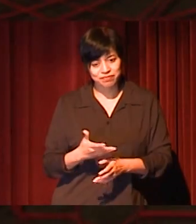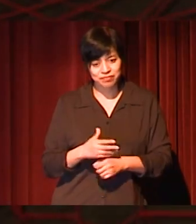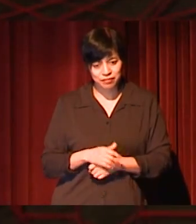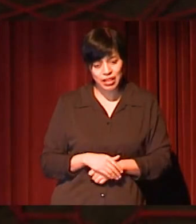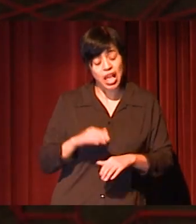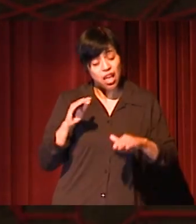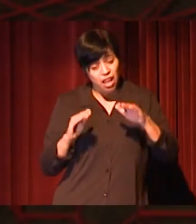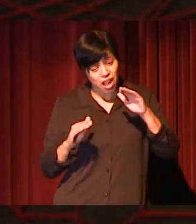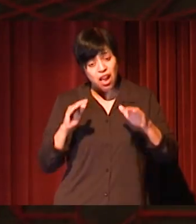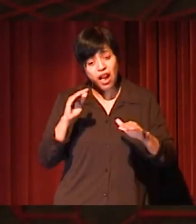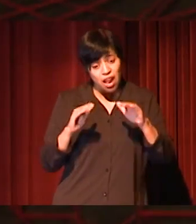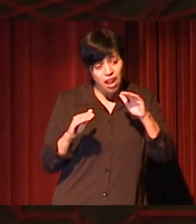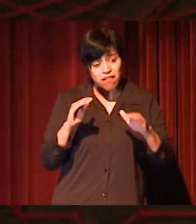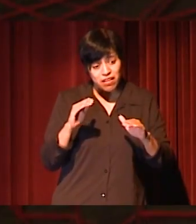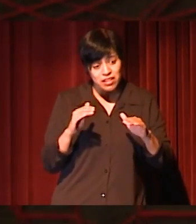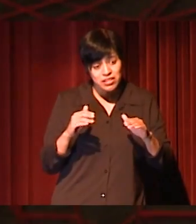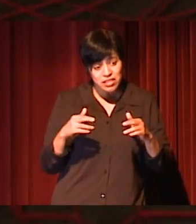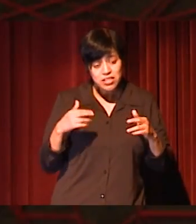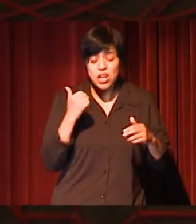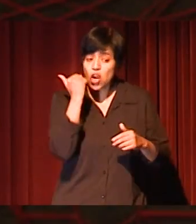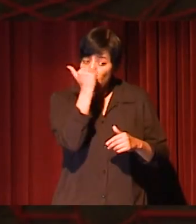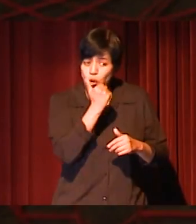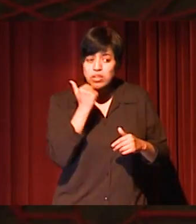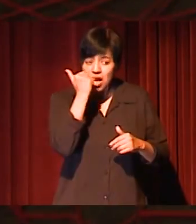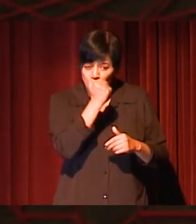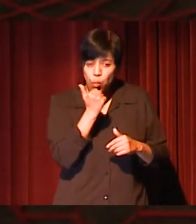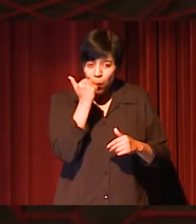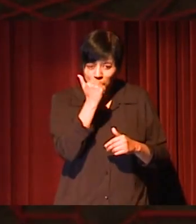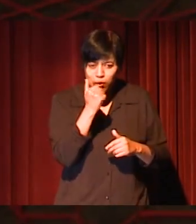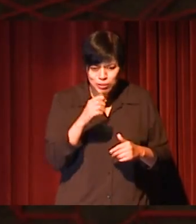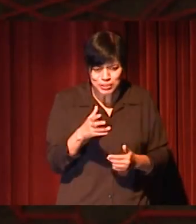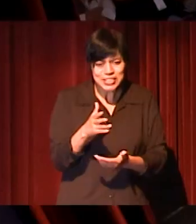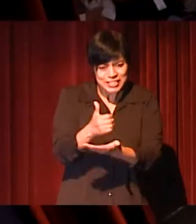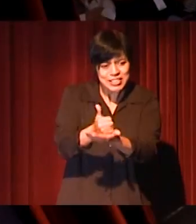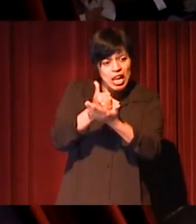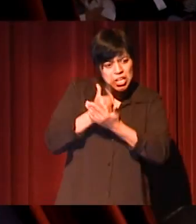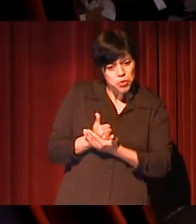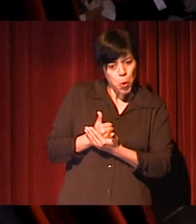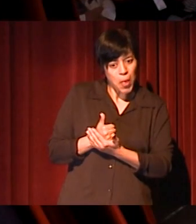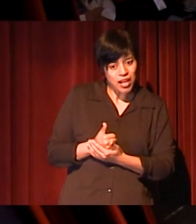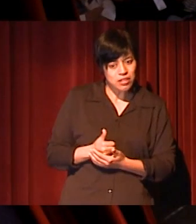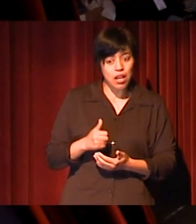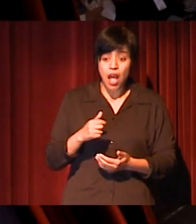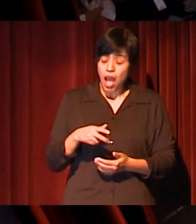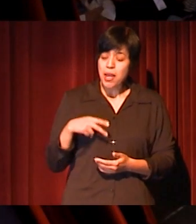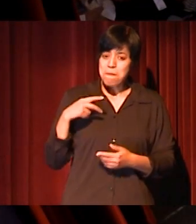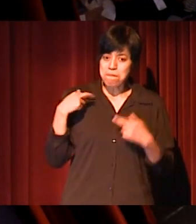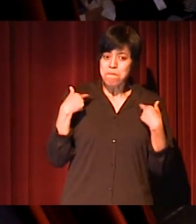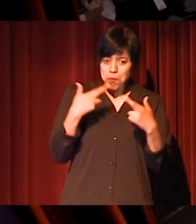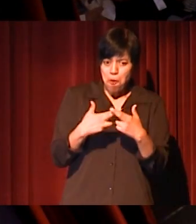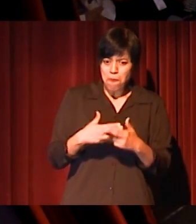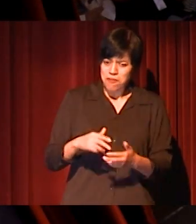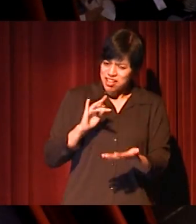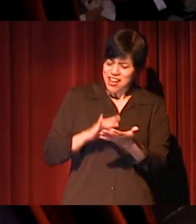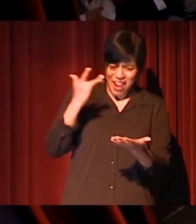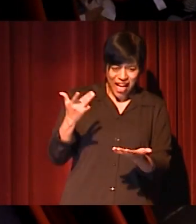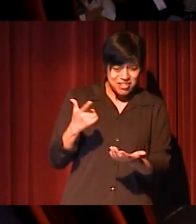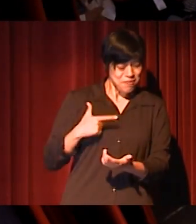A veces, también los mismos alumnos te dan un poco de combustible, porque llega alguno que te dice: "Profe, muchas gracias por su clase de hoy, me gustó mucho".